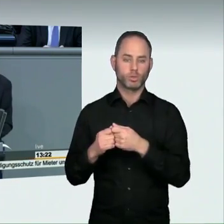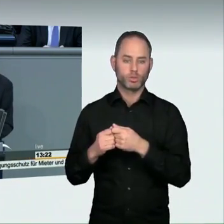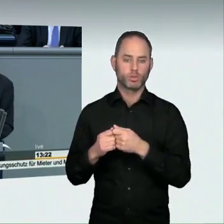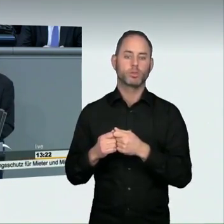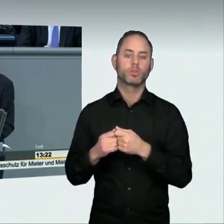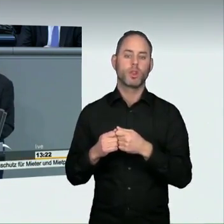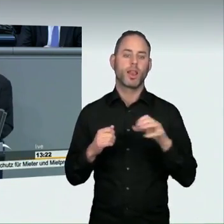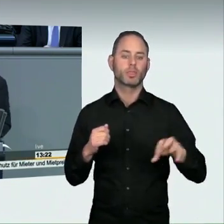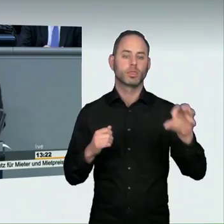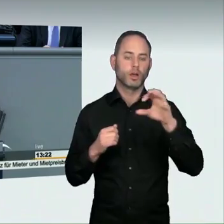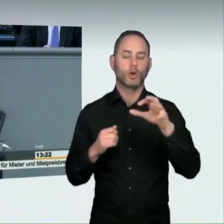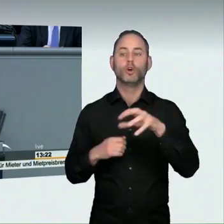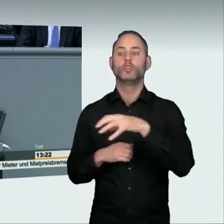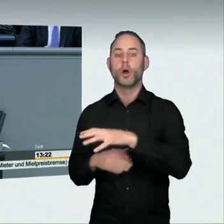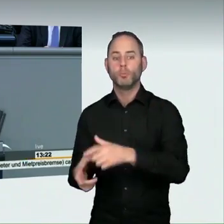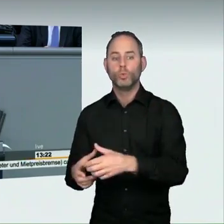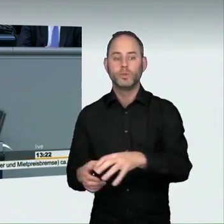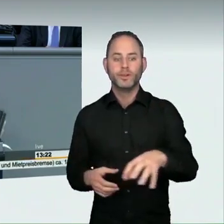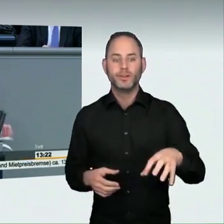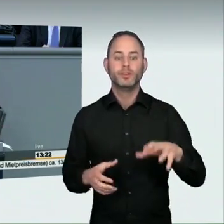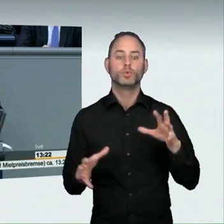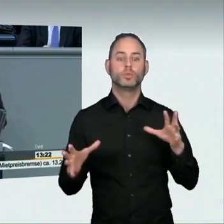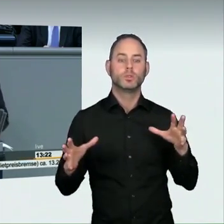Wir dürfen das nicht den Regionen und finanzschwachen Kommunen überlassen,